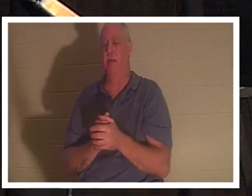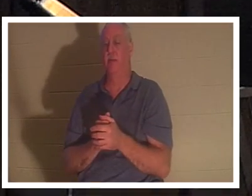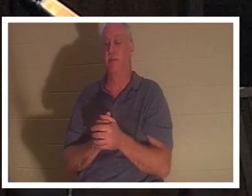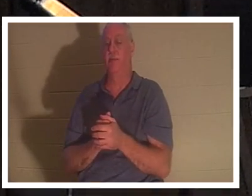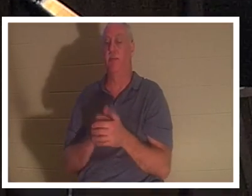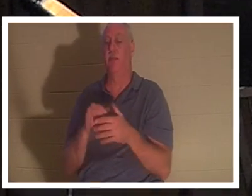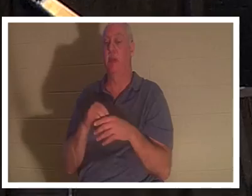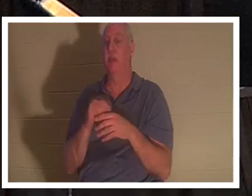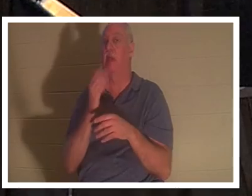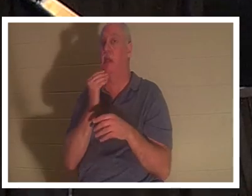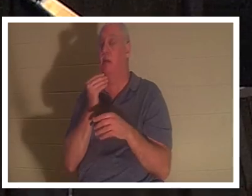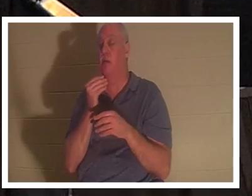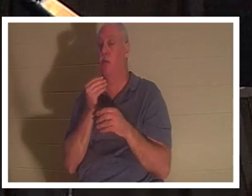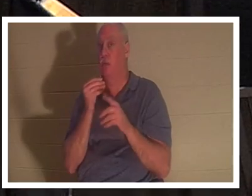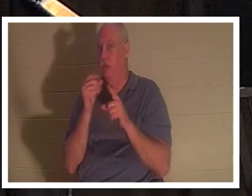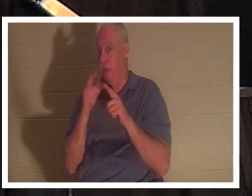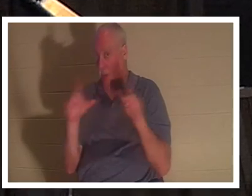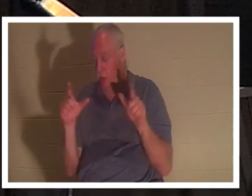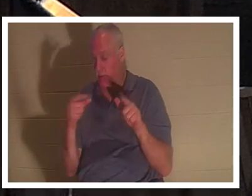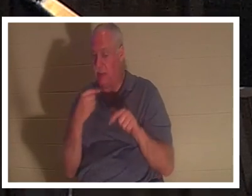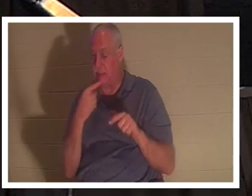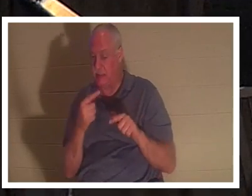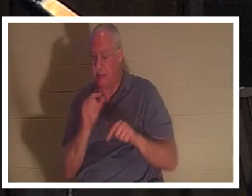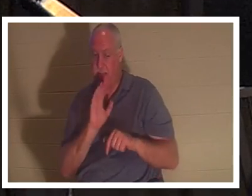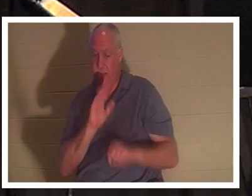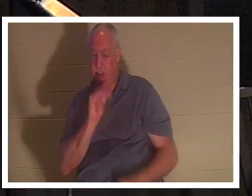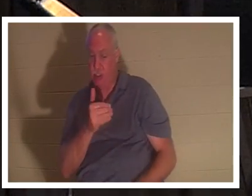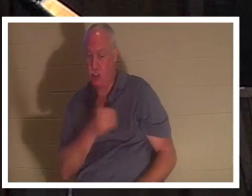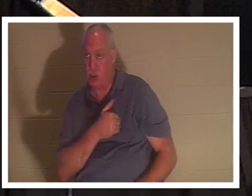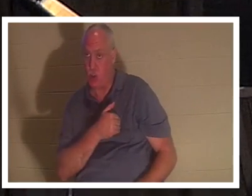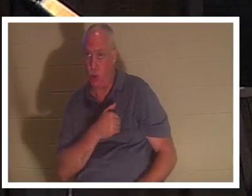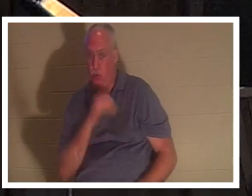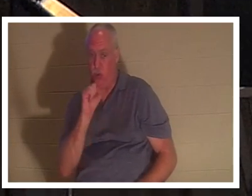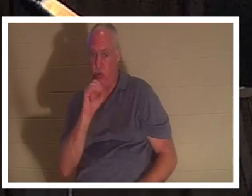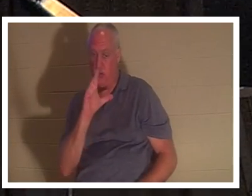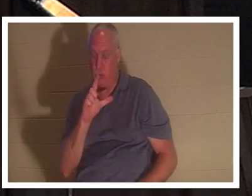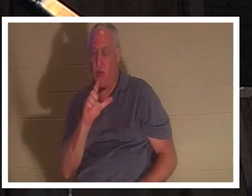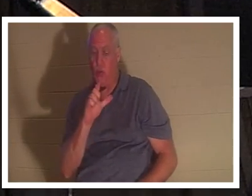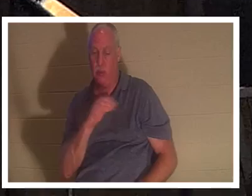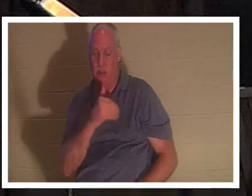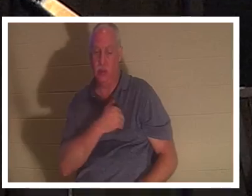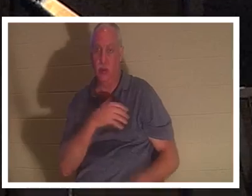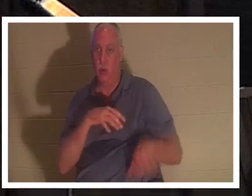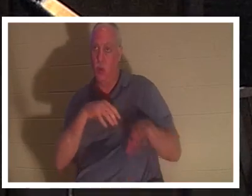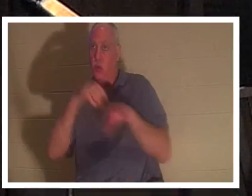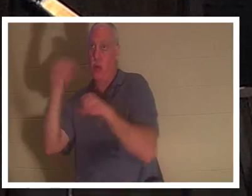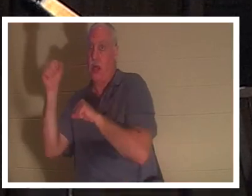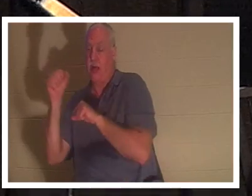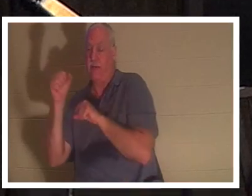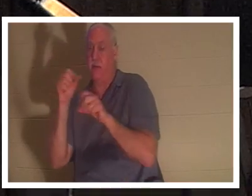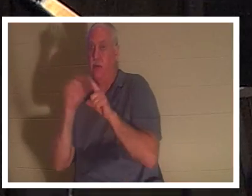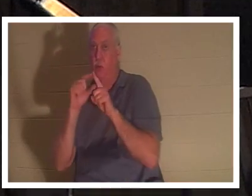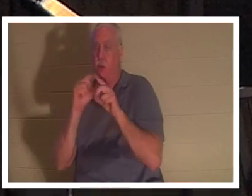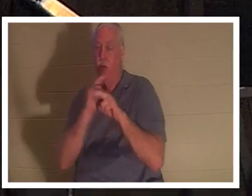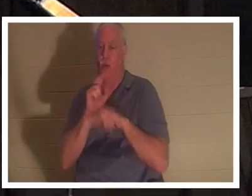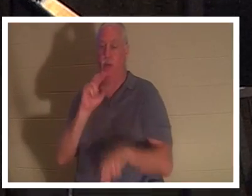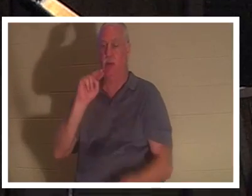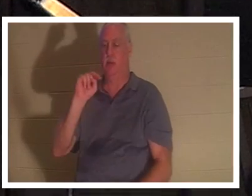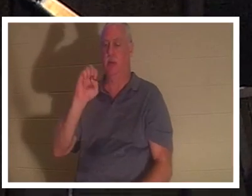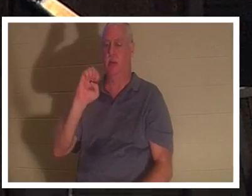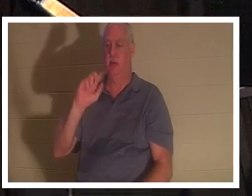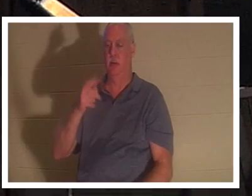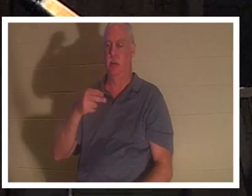इसका शाब्दिक अर्थ है कि 'उसकी आत्मा चली गई' वहां प्रयुक्त हिब्रू शब्द "नेफेश" है, उसकी आत्मा चली गई। उसी परिच्छेद के श्लोक 22 में